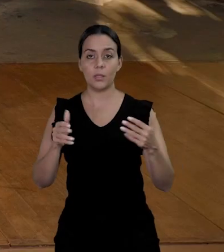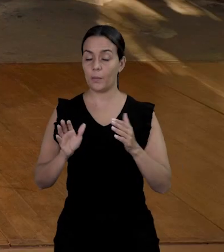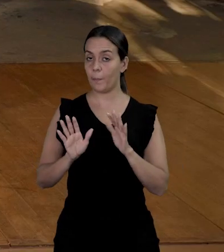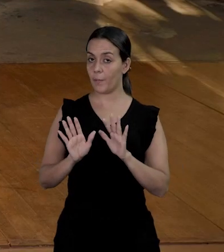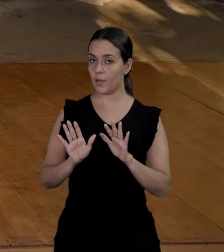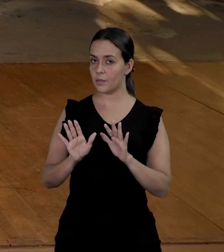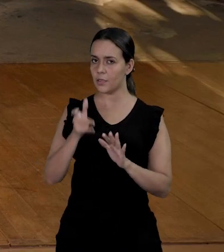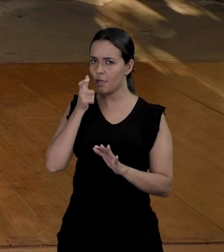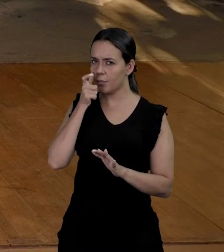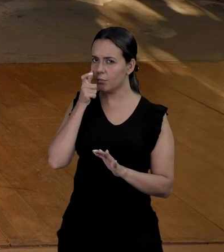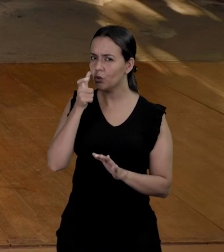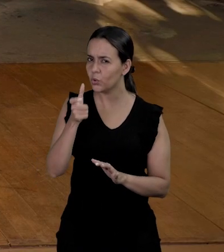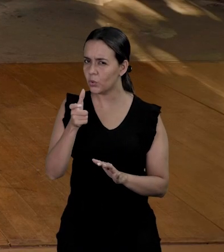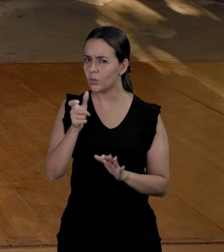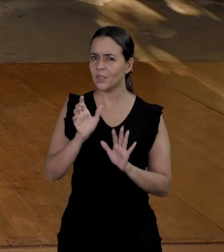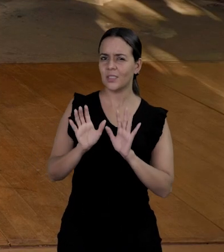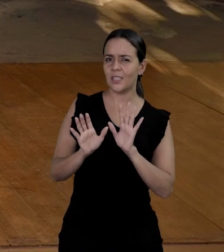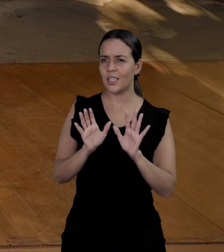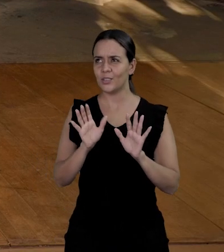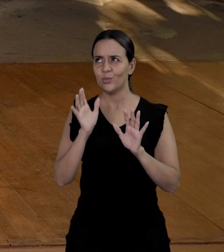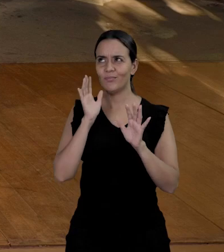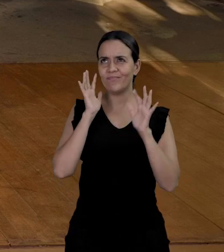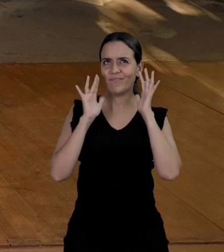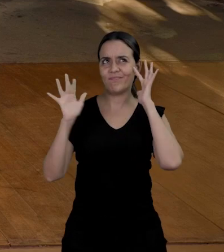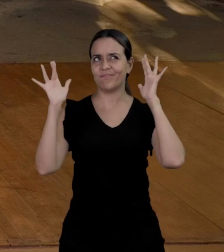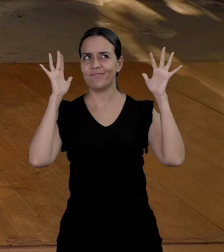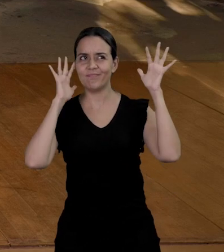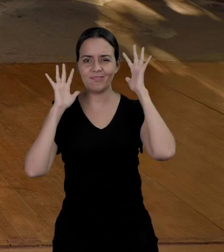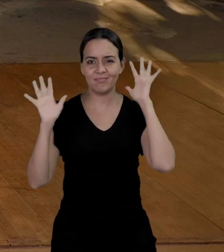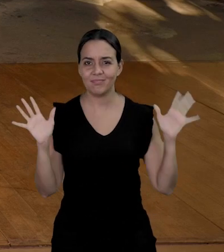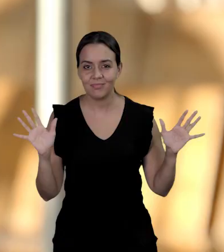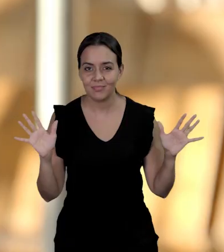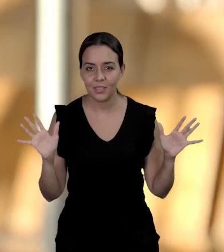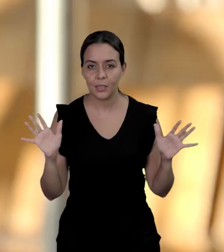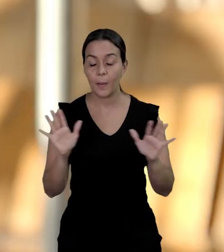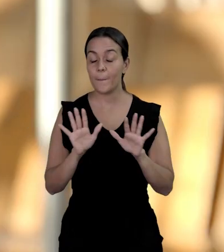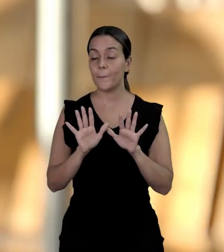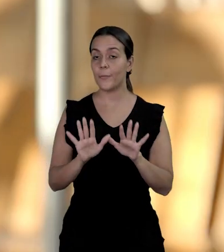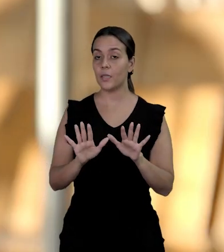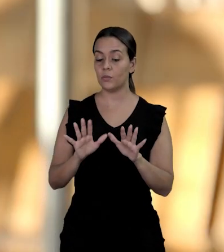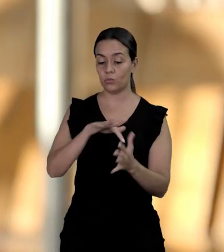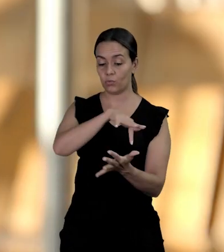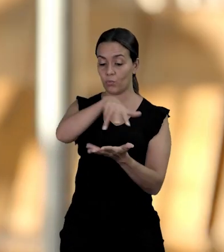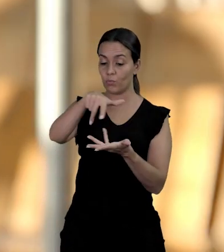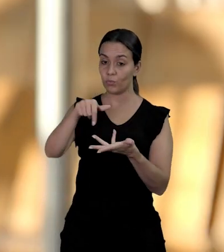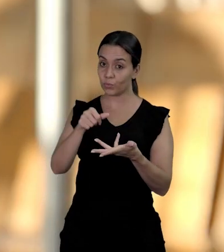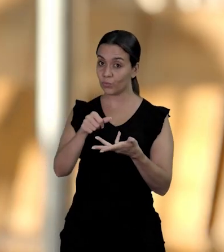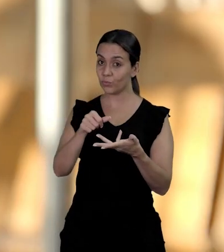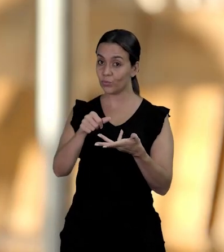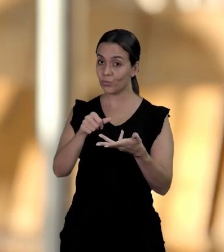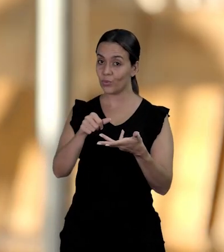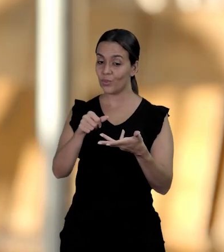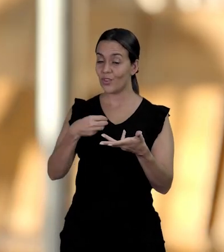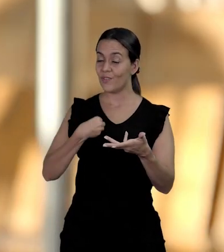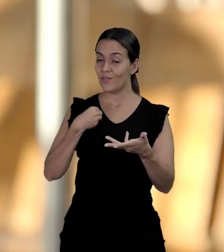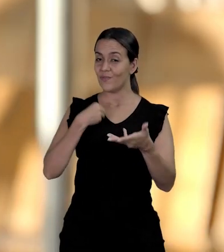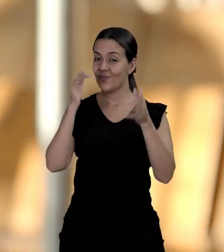E que, no fundo, é interessante. Soa meio bad vibes, mas não é. Que o mundo não é feito para as pessoas serem felizes.